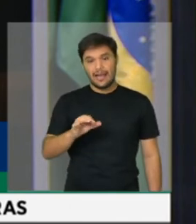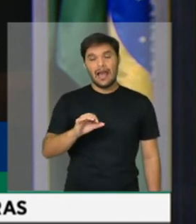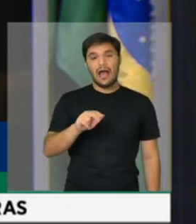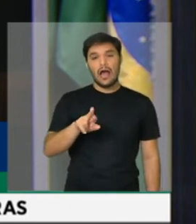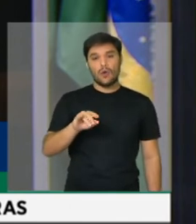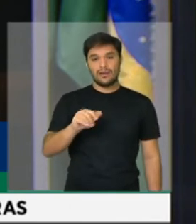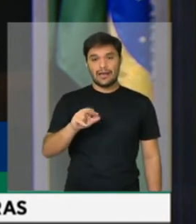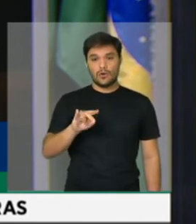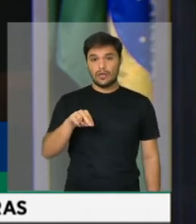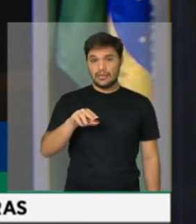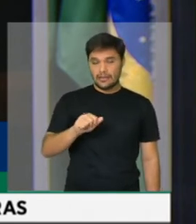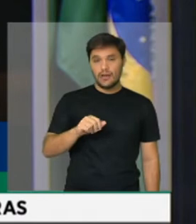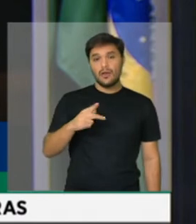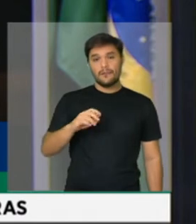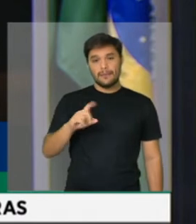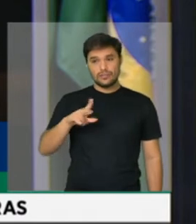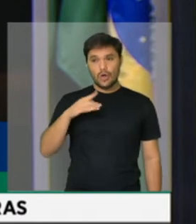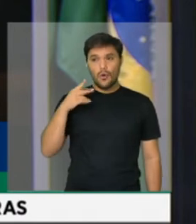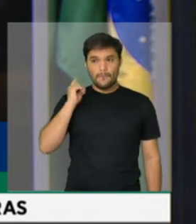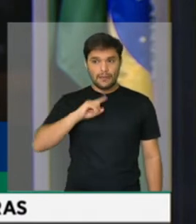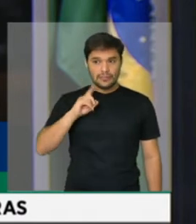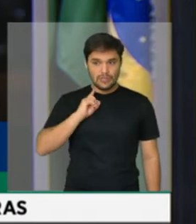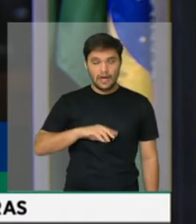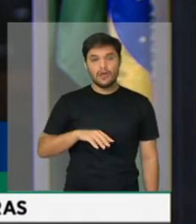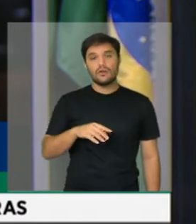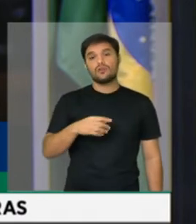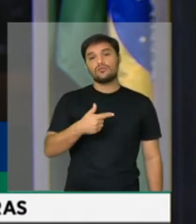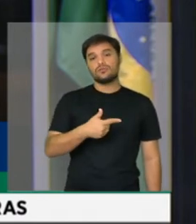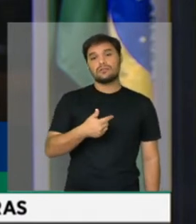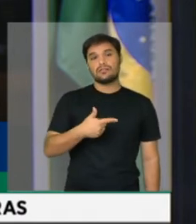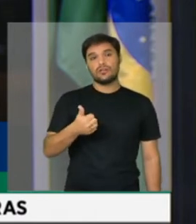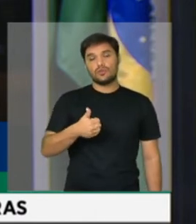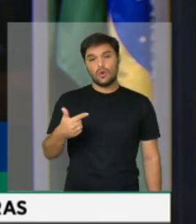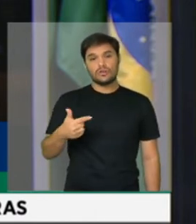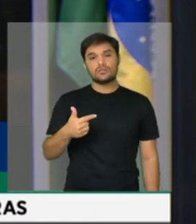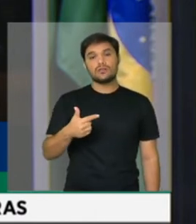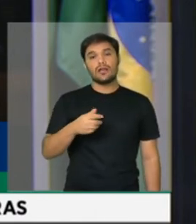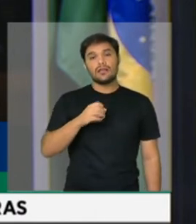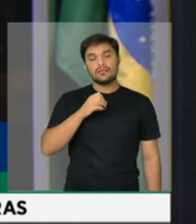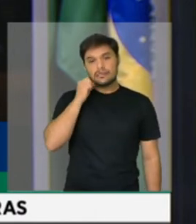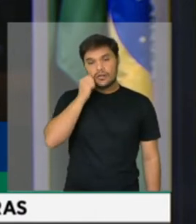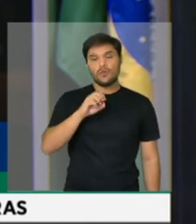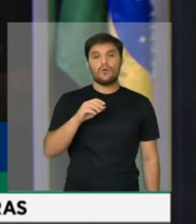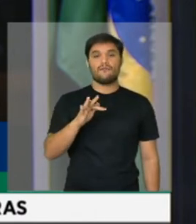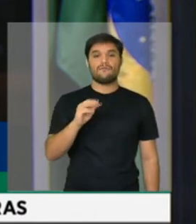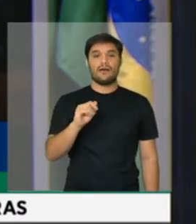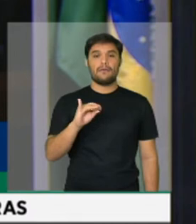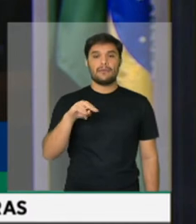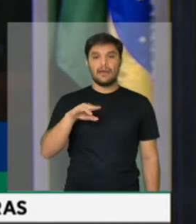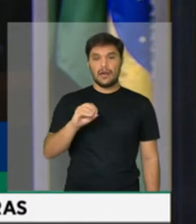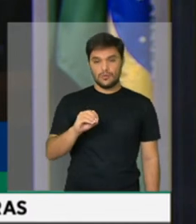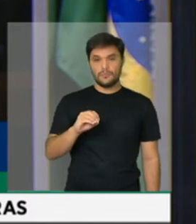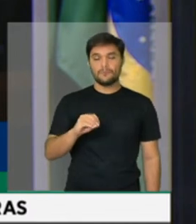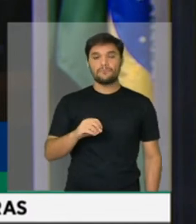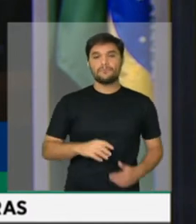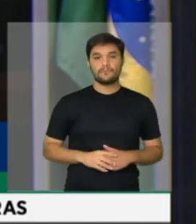ARNALDO JARDIM DO CIDADANIA DE SÃO PAULO. NÚMERO 198 E 199 DO SENADOR DO PT DO RIO GRANDE